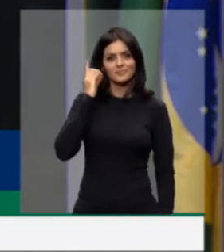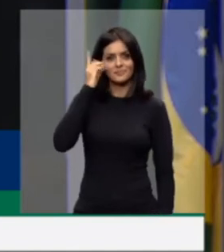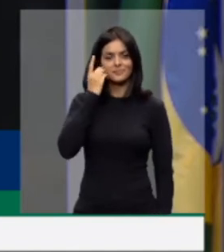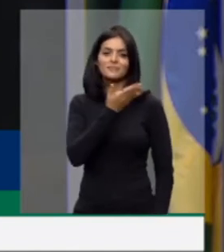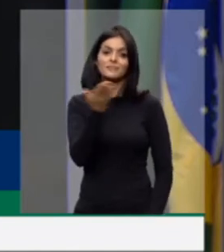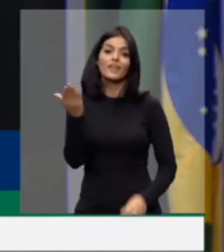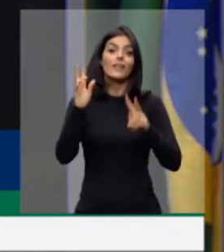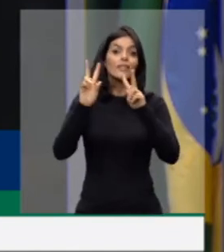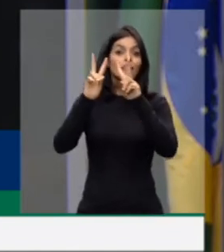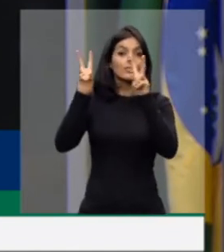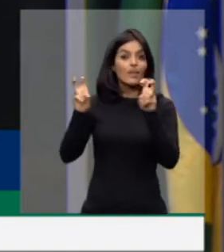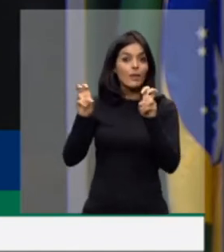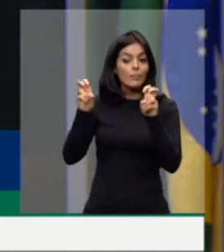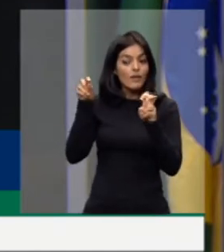PSDB? -- [DEPUTADO]: SENHOR